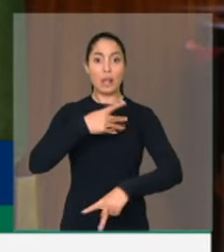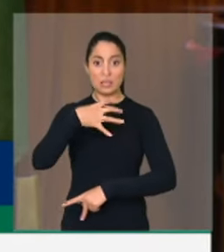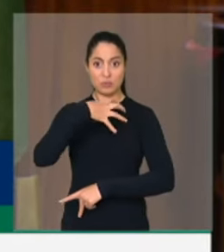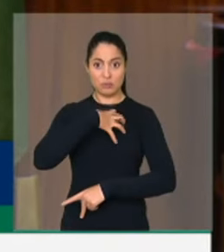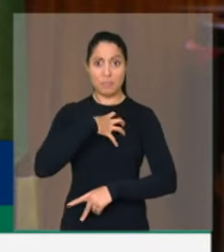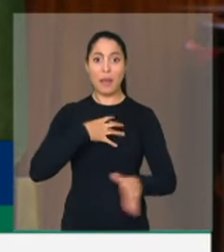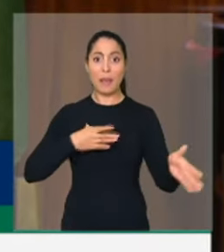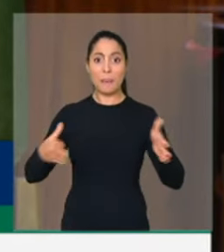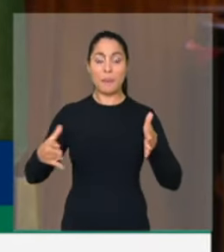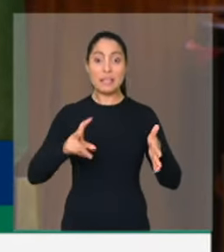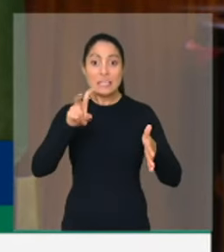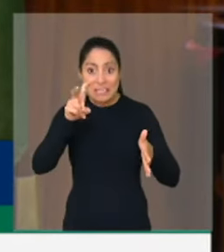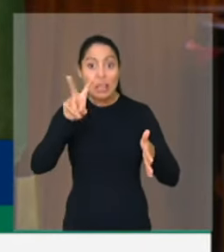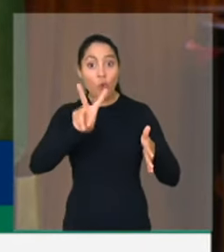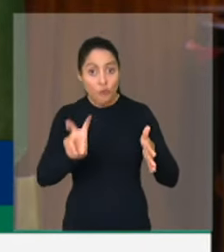EDIFICAÇÃO DE UM PARTIDO FORTE EM SOLO BAIANO, SUA